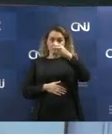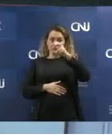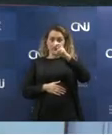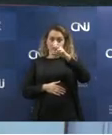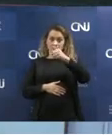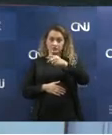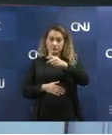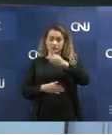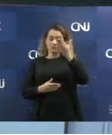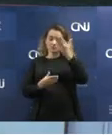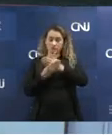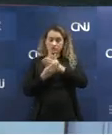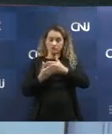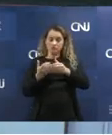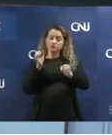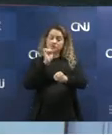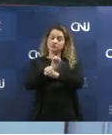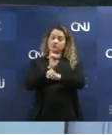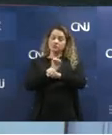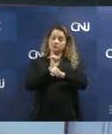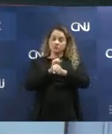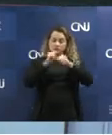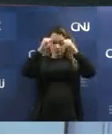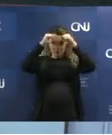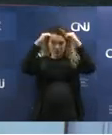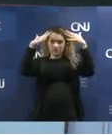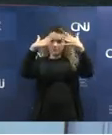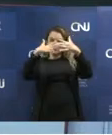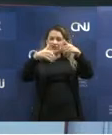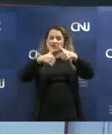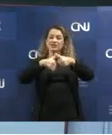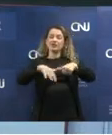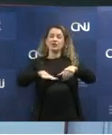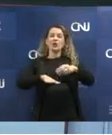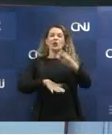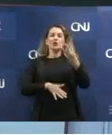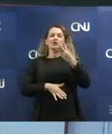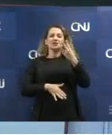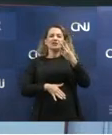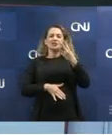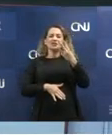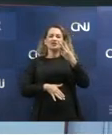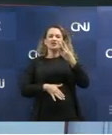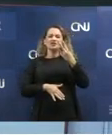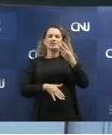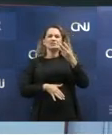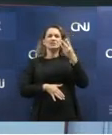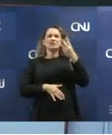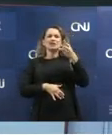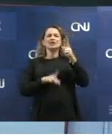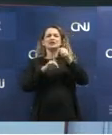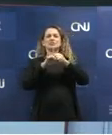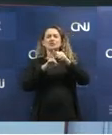Porém, ele ficou três dos cinco meses, três meses. Ele estava afastado, tirou